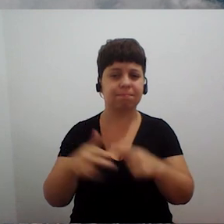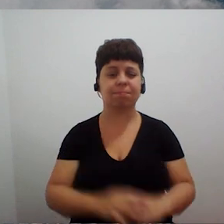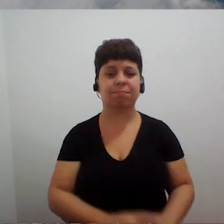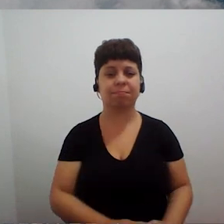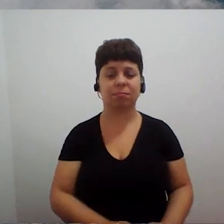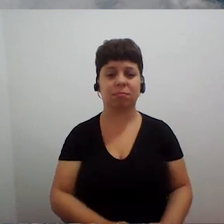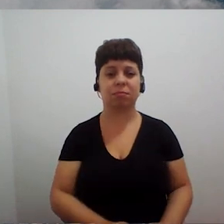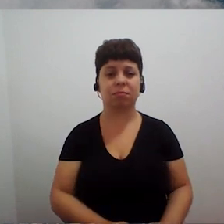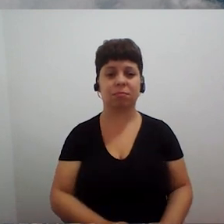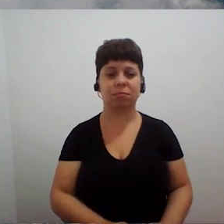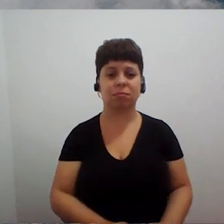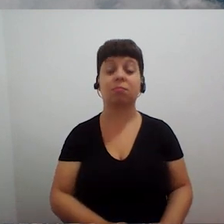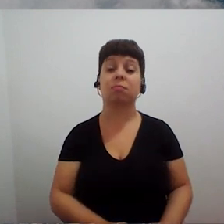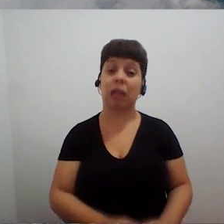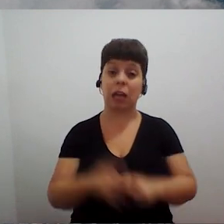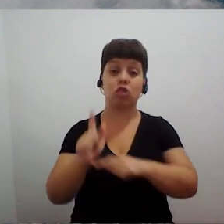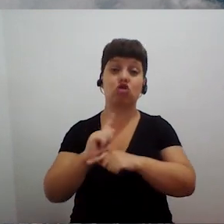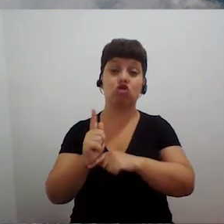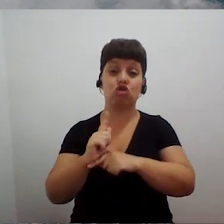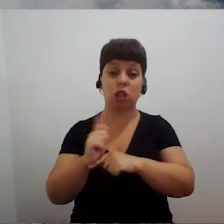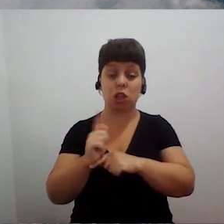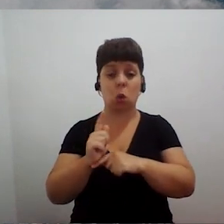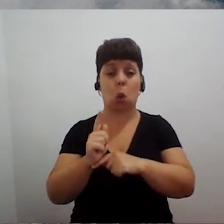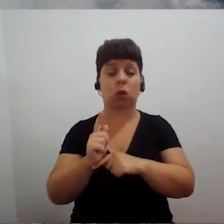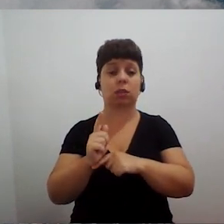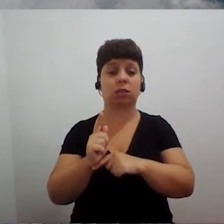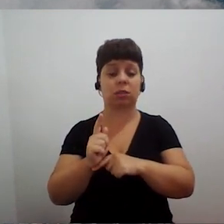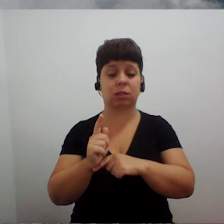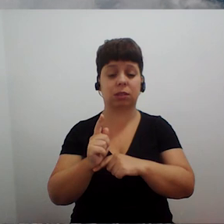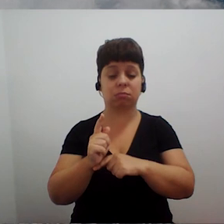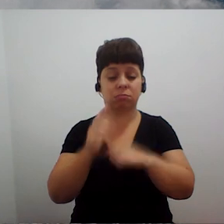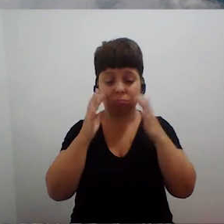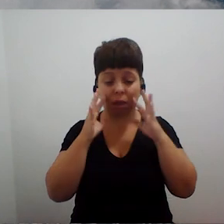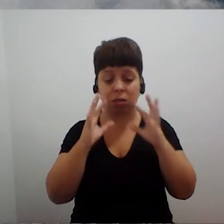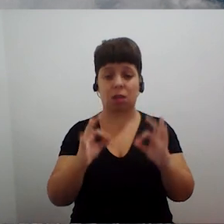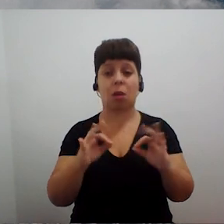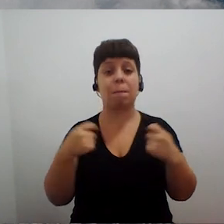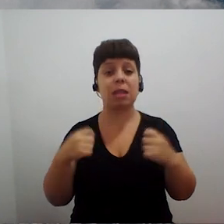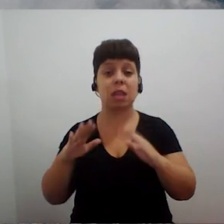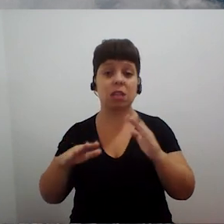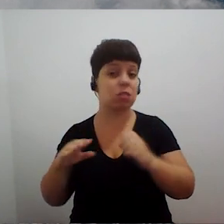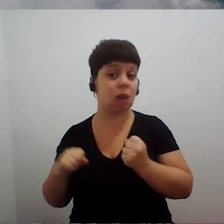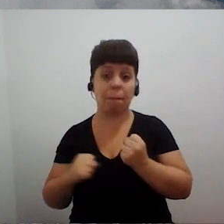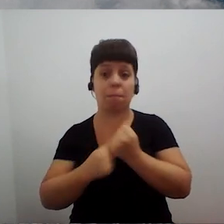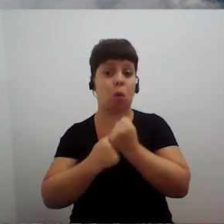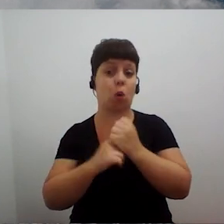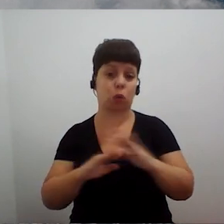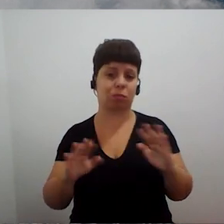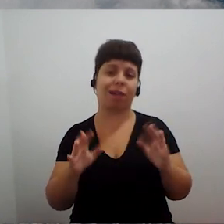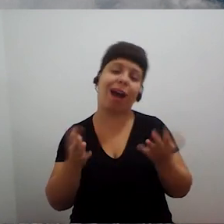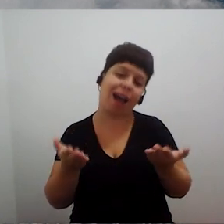que os gestores atentem para isso sobre isso, nos dê direito a seu apoio né? é isso